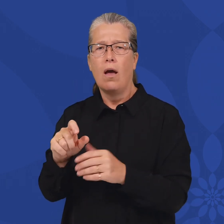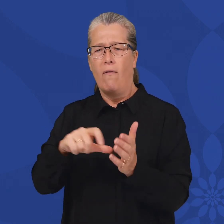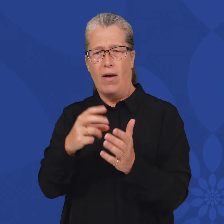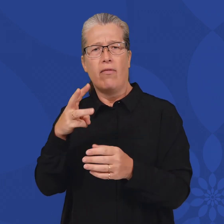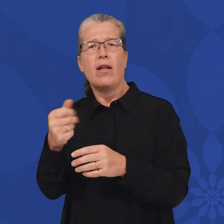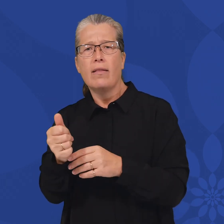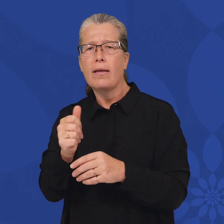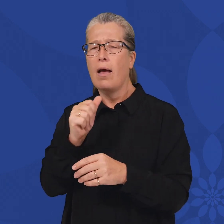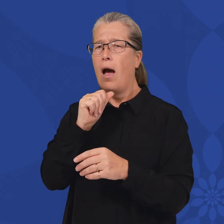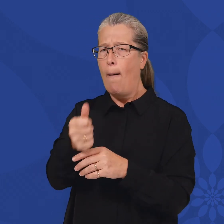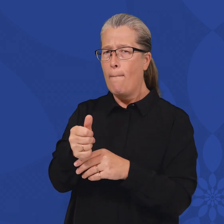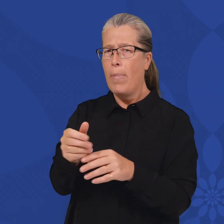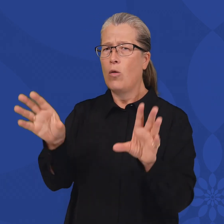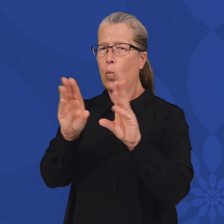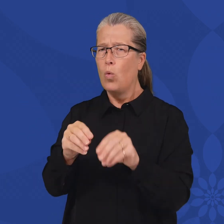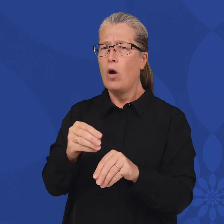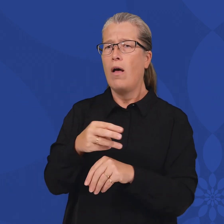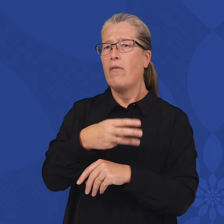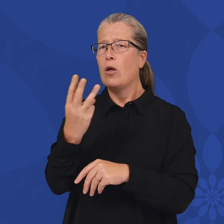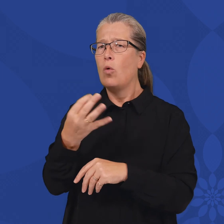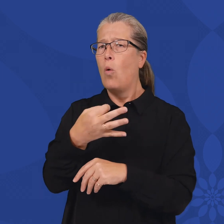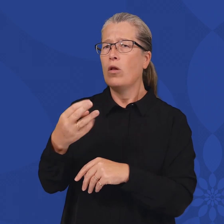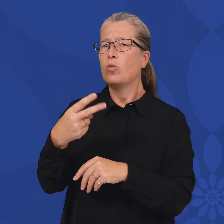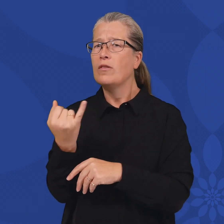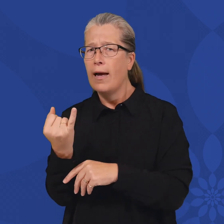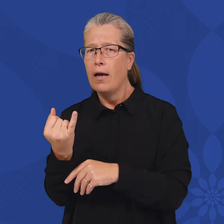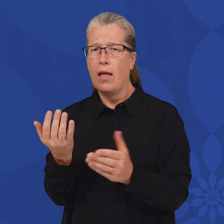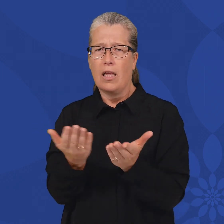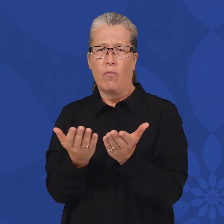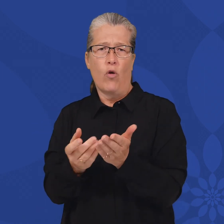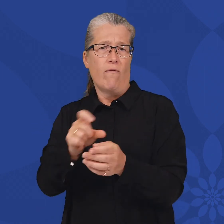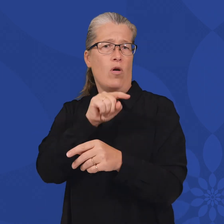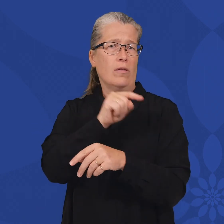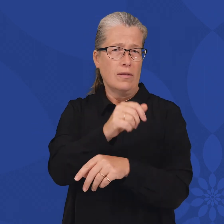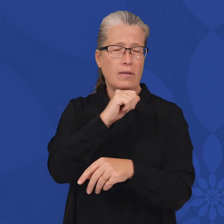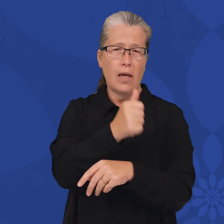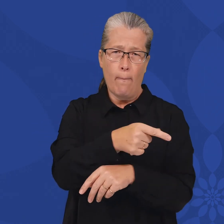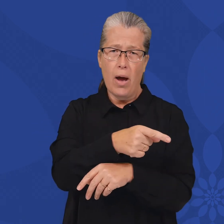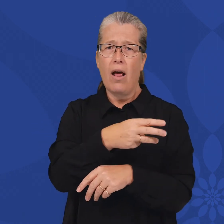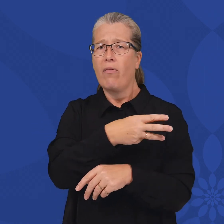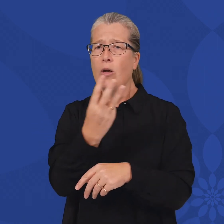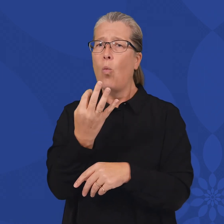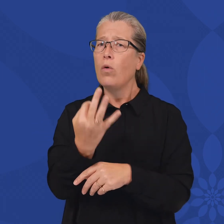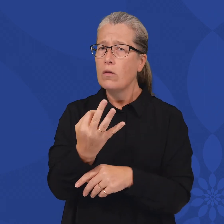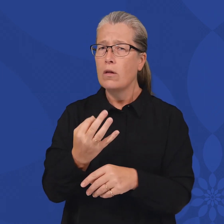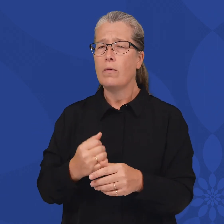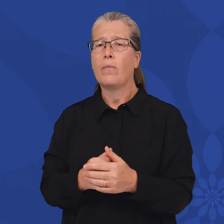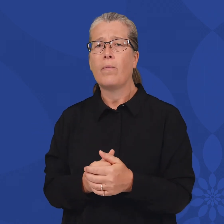Vecka 39 rapporterades sammanlagt 3 826 fall jämfört med 3 008 den föregående veckan.